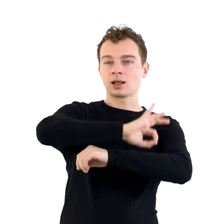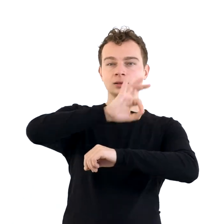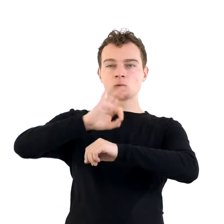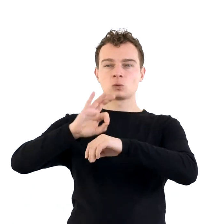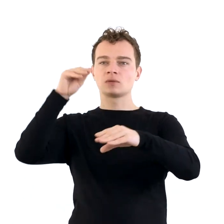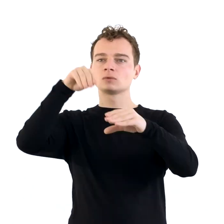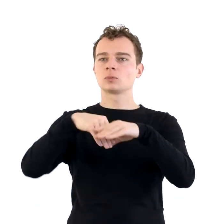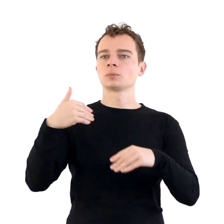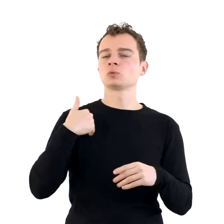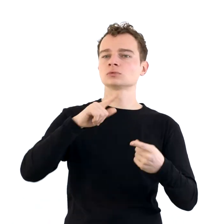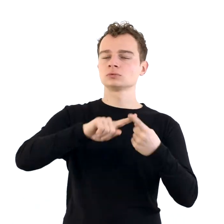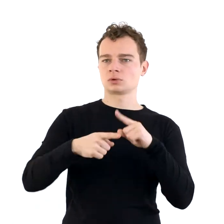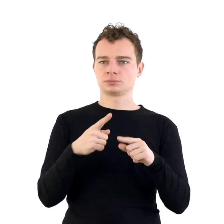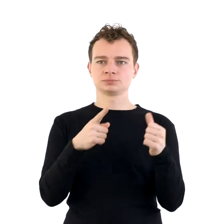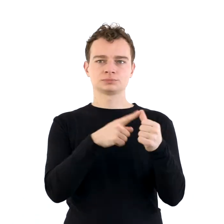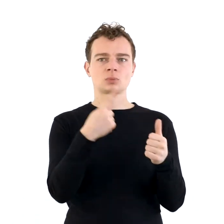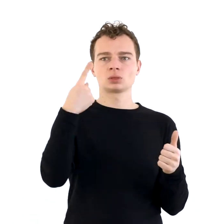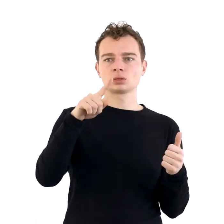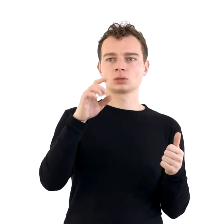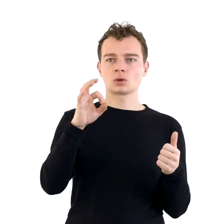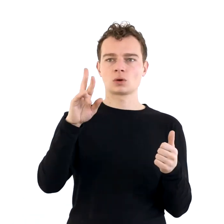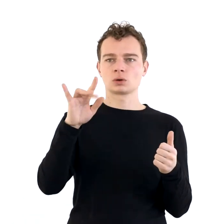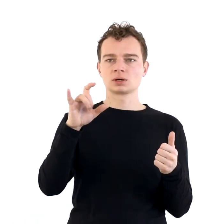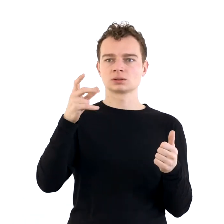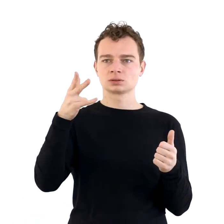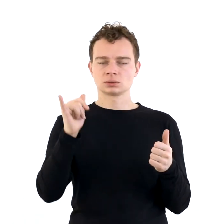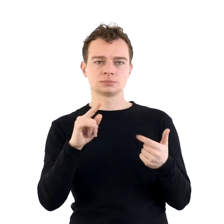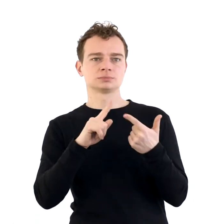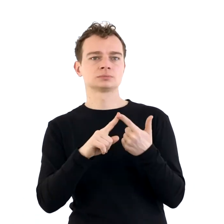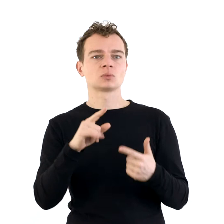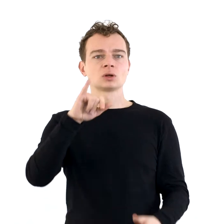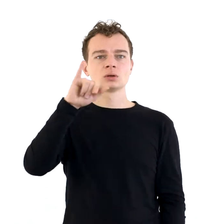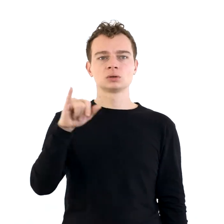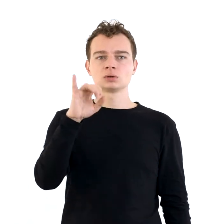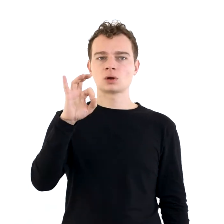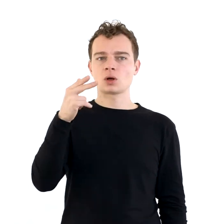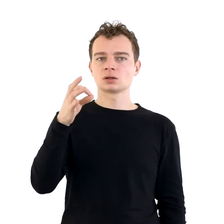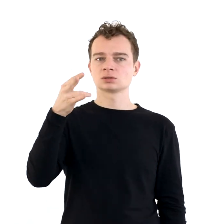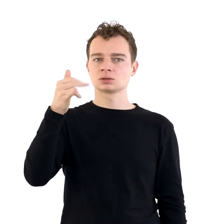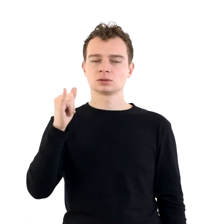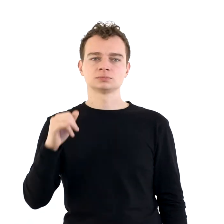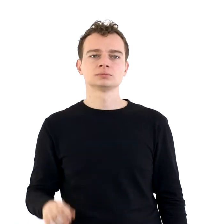W architekturze powstały style: dorycki i joński.